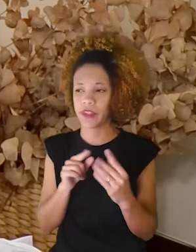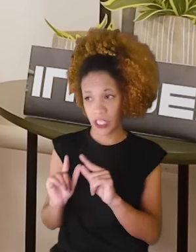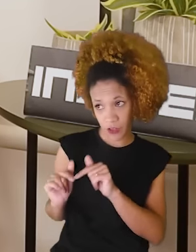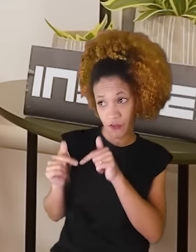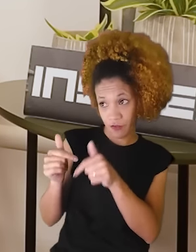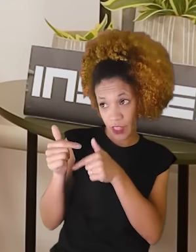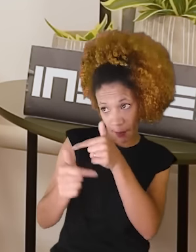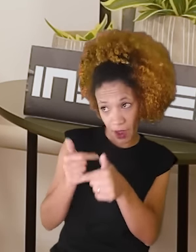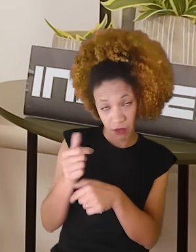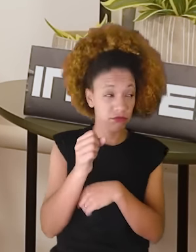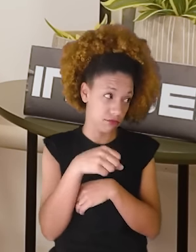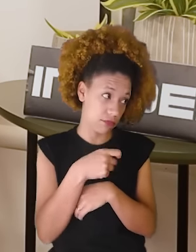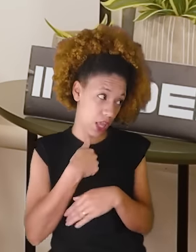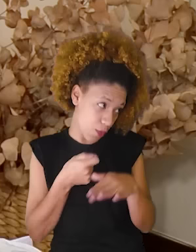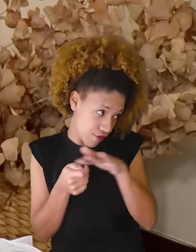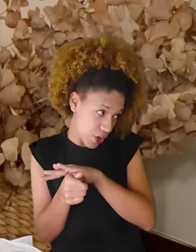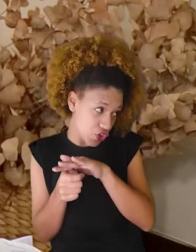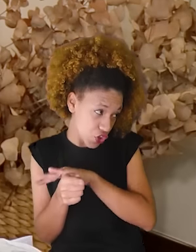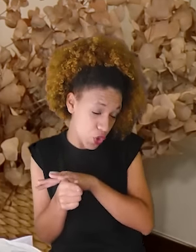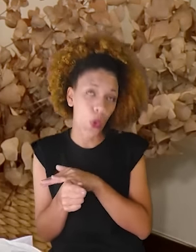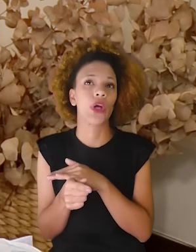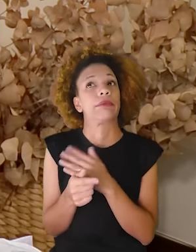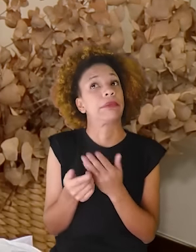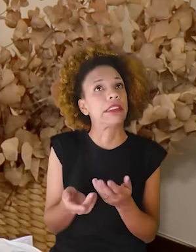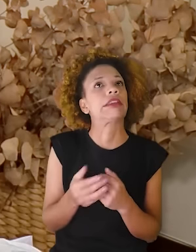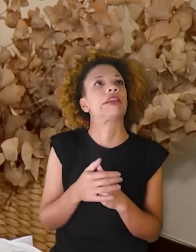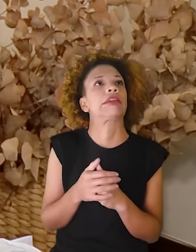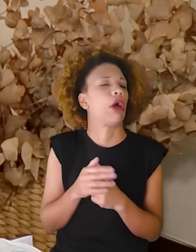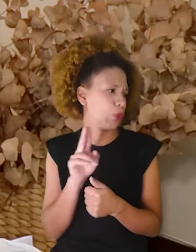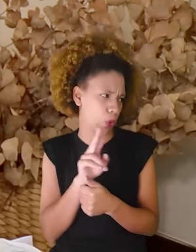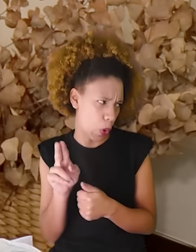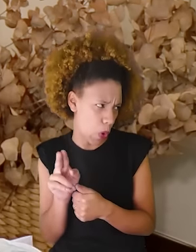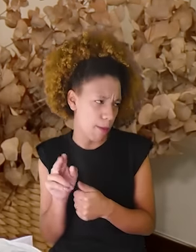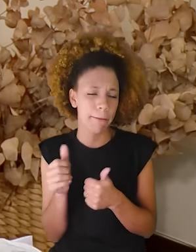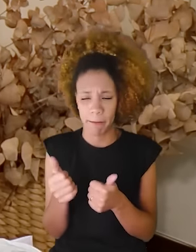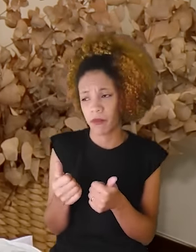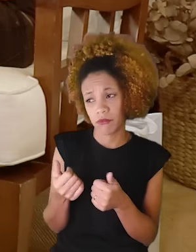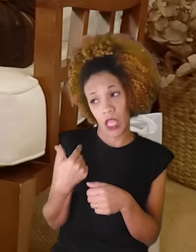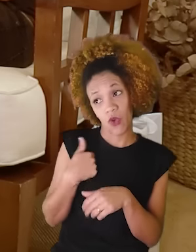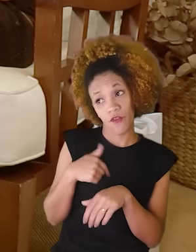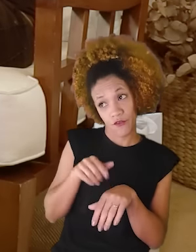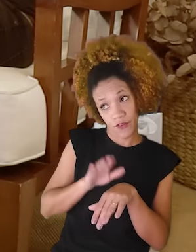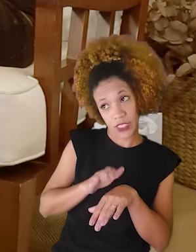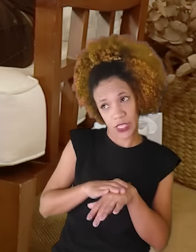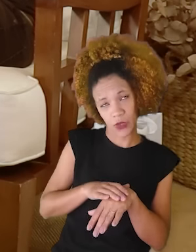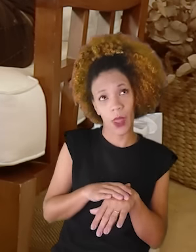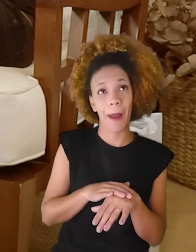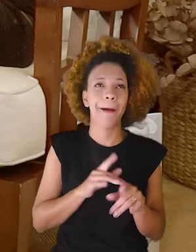frente do negócio eu era um investidor e nome e tal é meio que isso que eu tô fazendo é mas vai